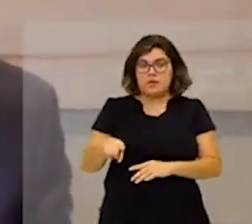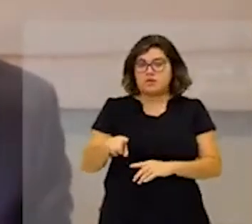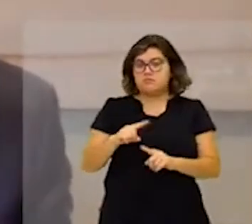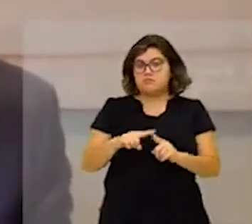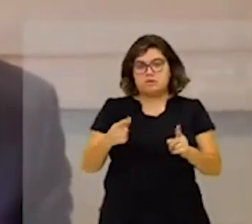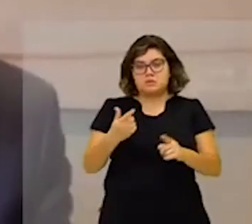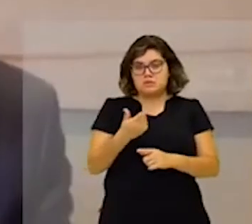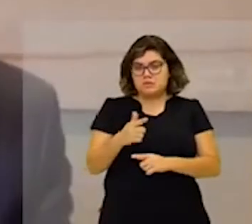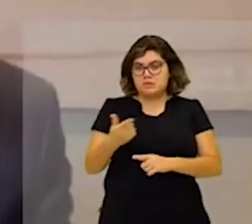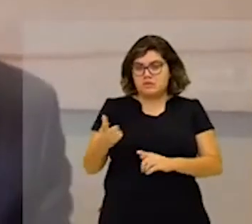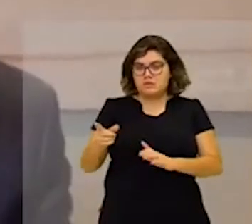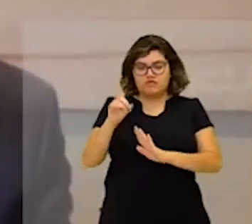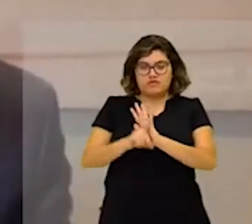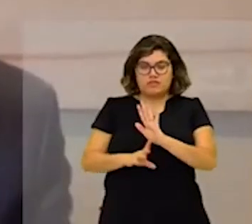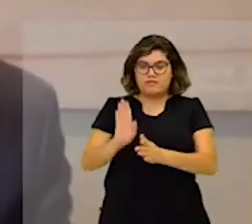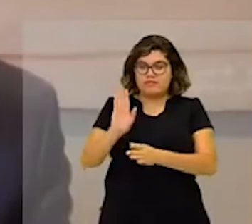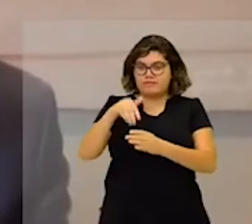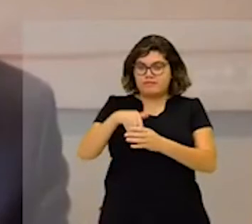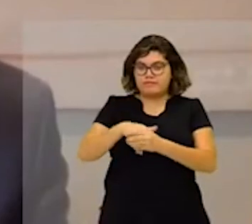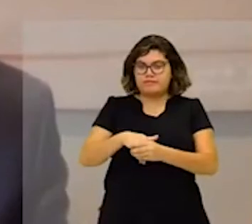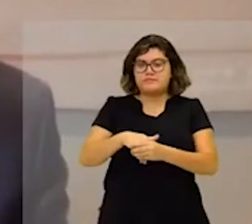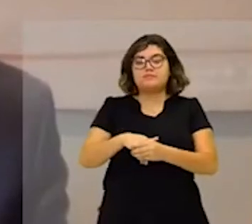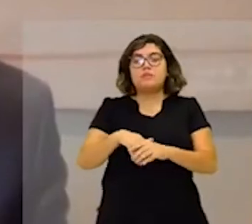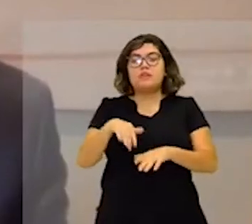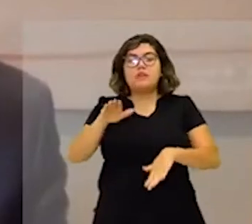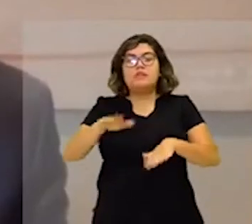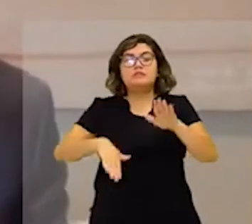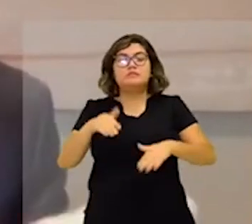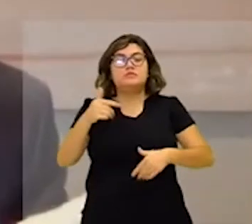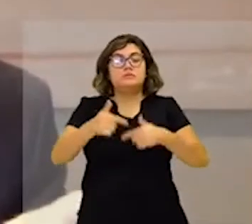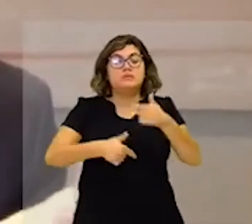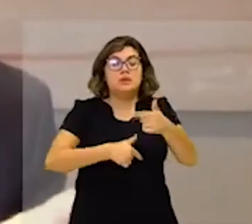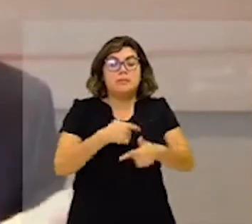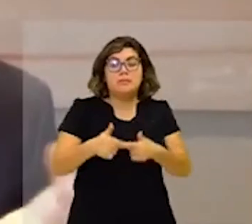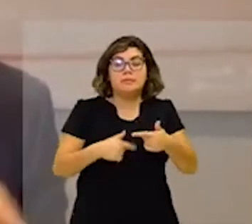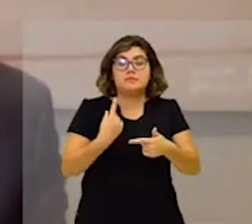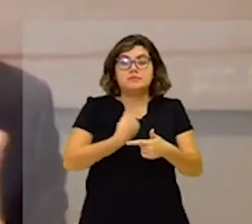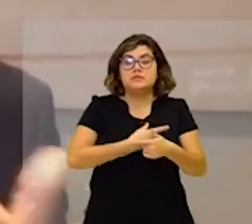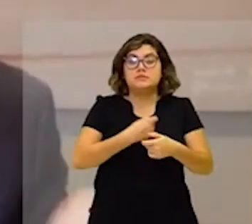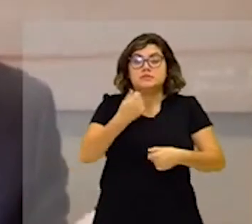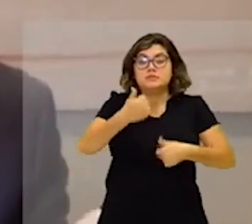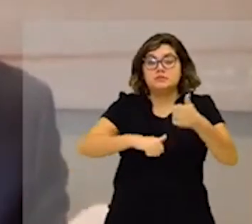acho que é um trabalho Talvez o que a gente tem que analisar dentro dessa a solidariedade é um